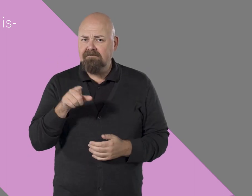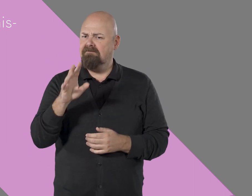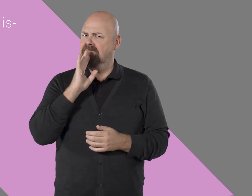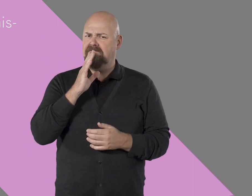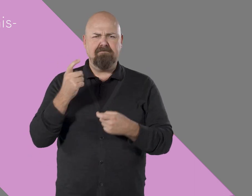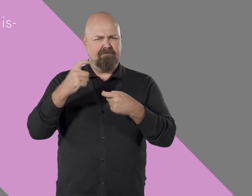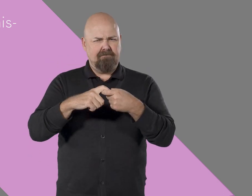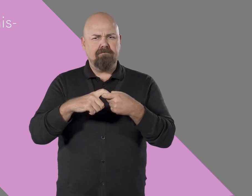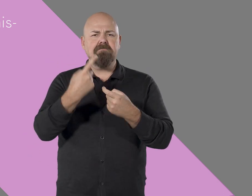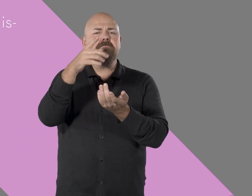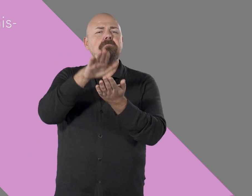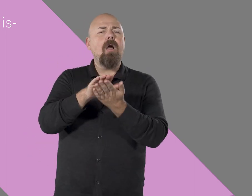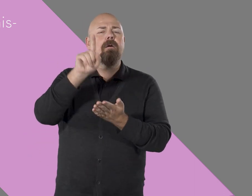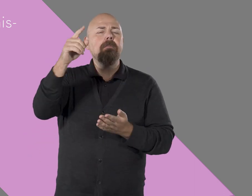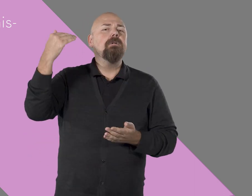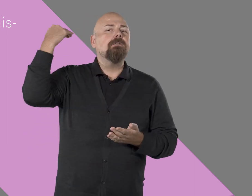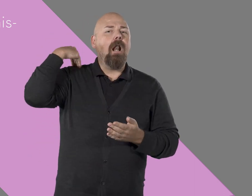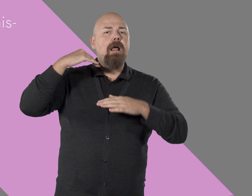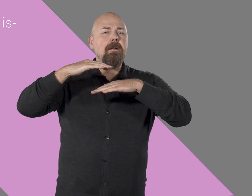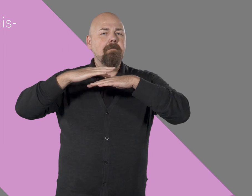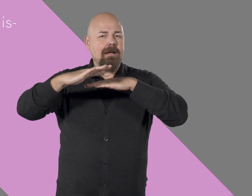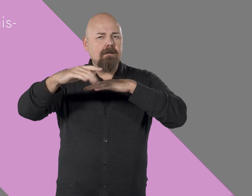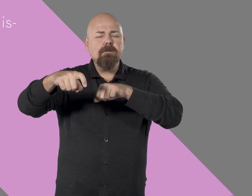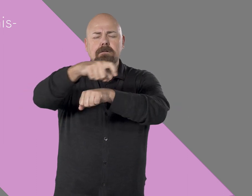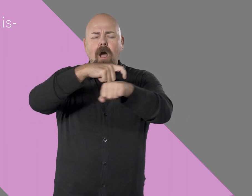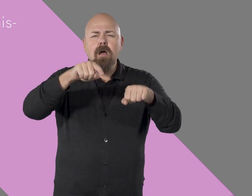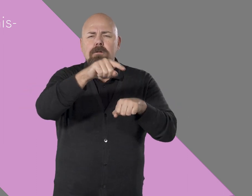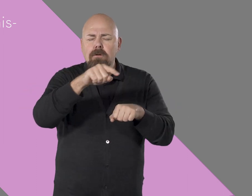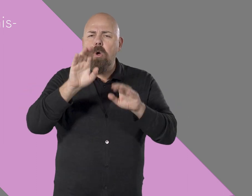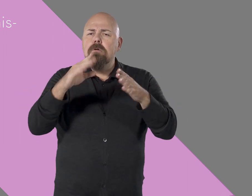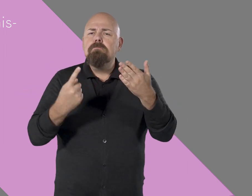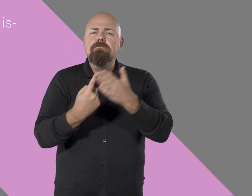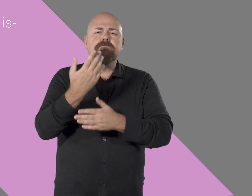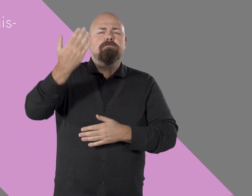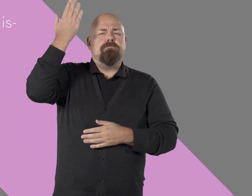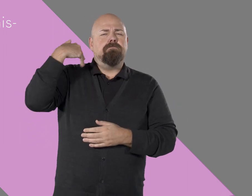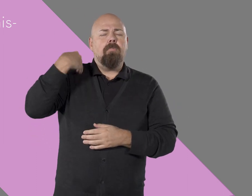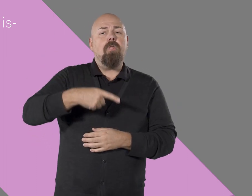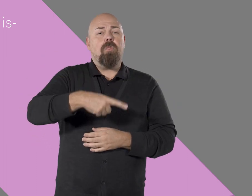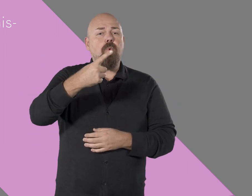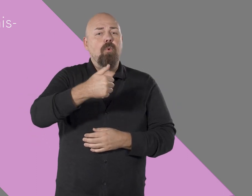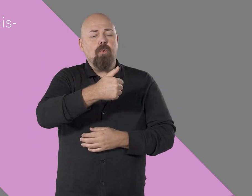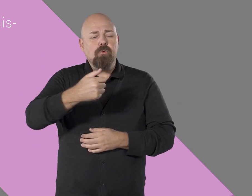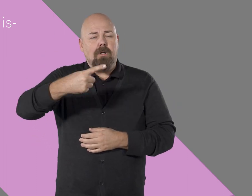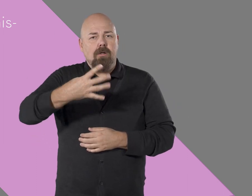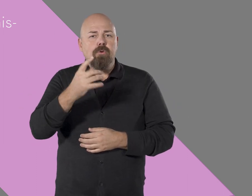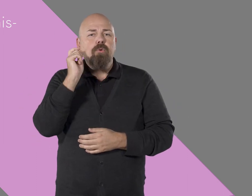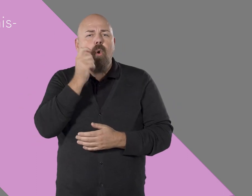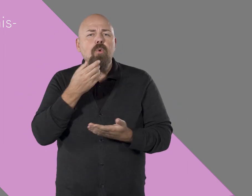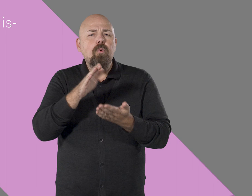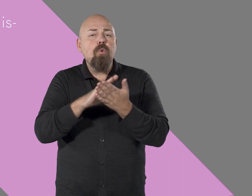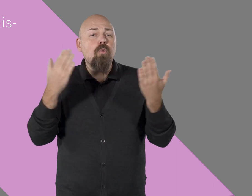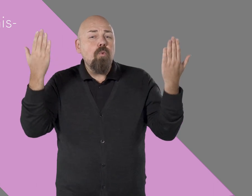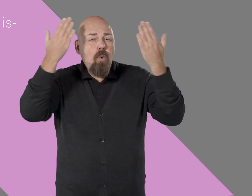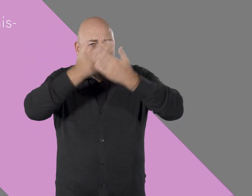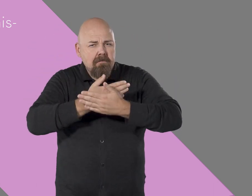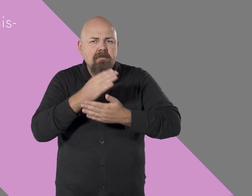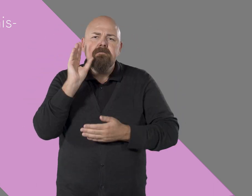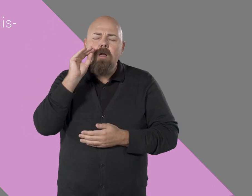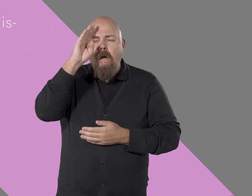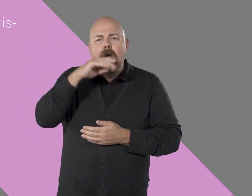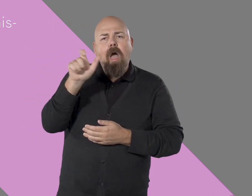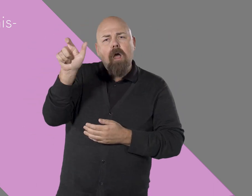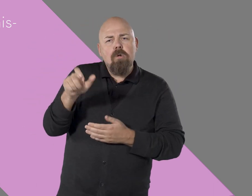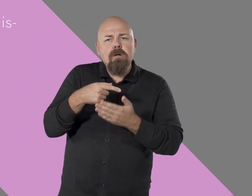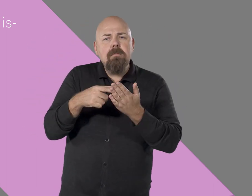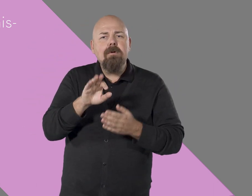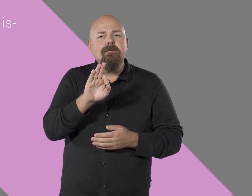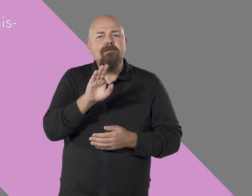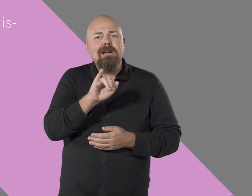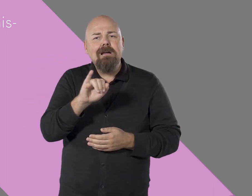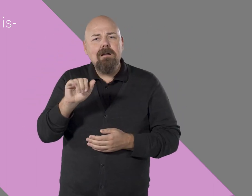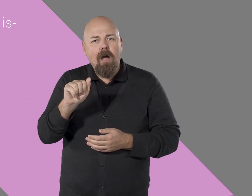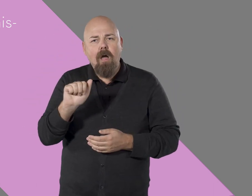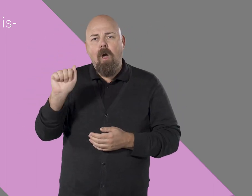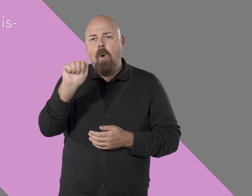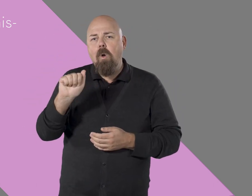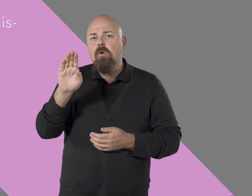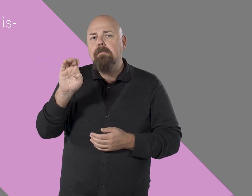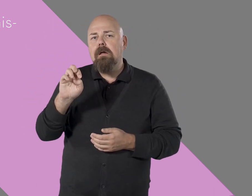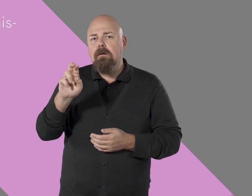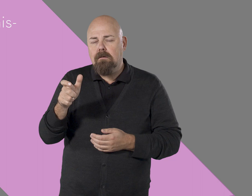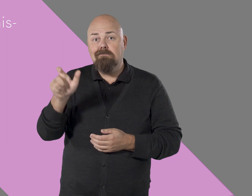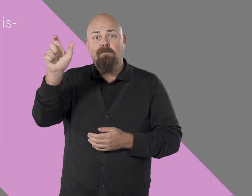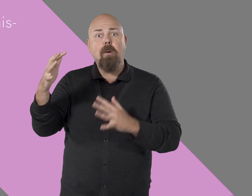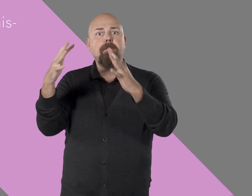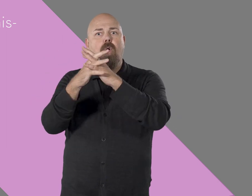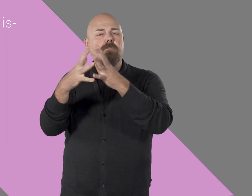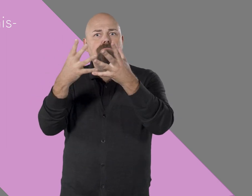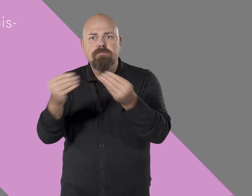Joulukuun yönä 1914 vanha Fiia Åberg katoaa mökistään -